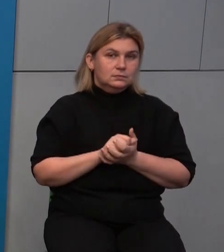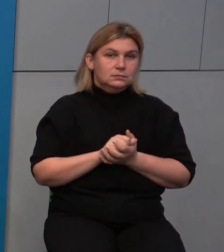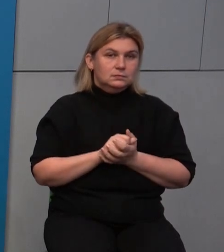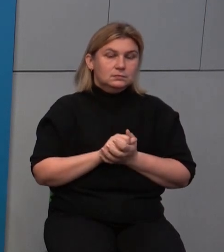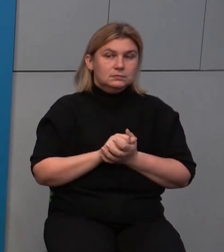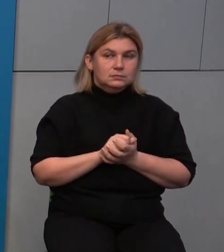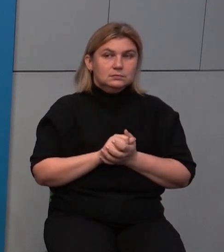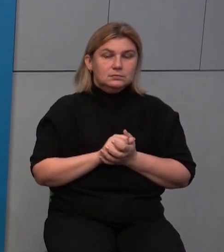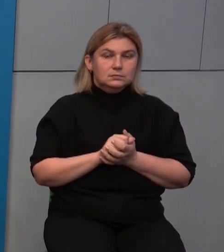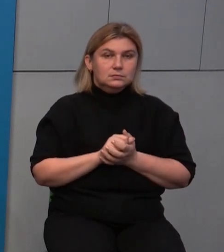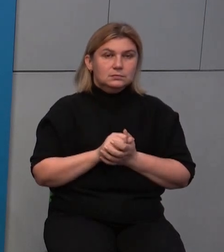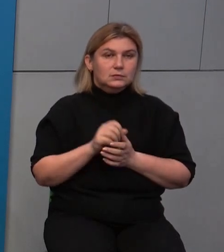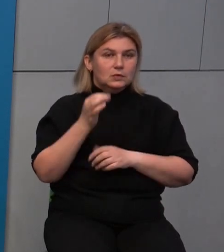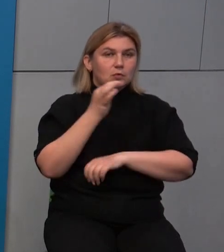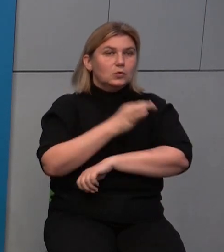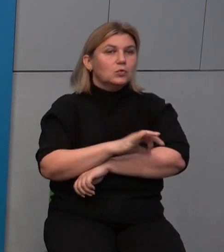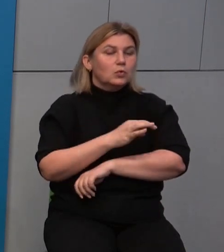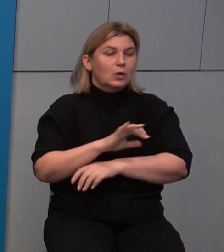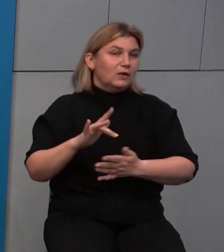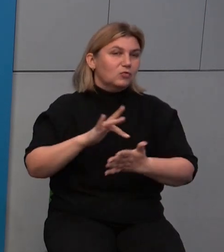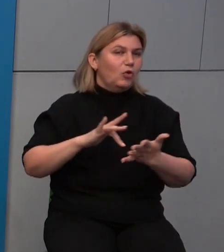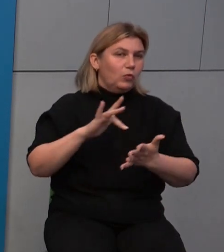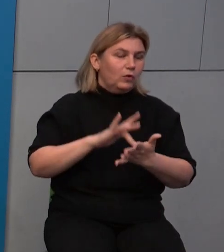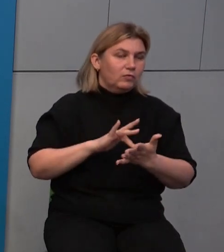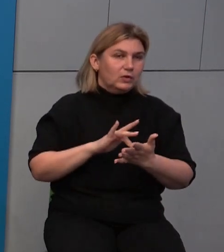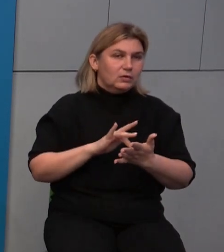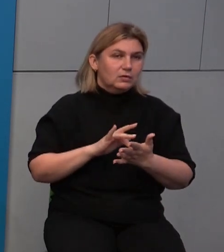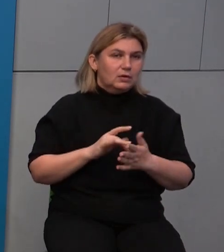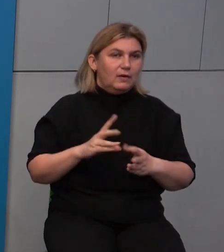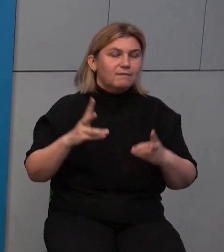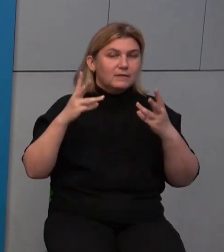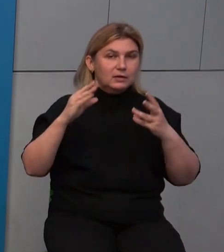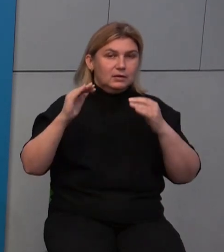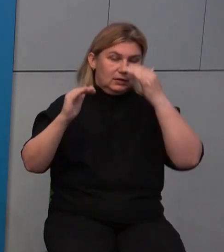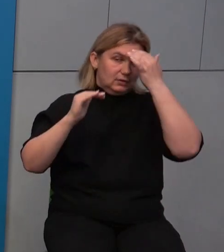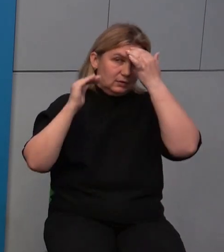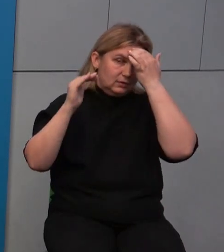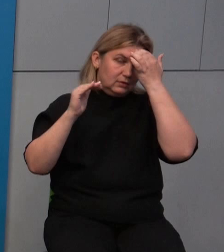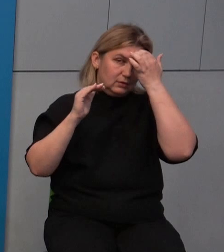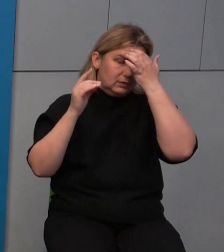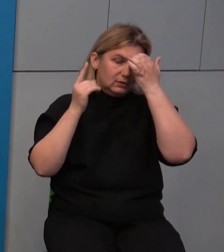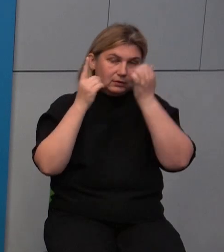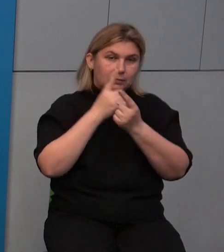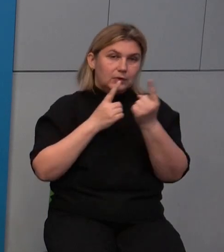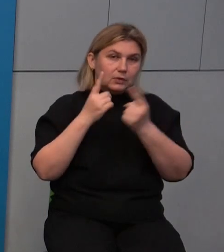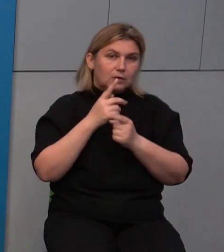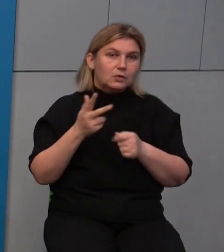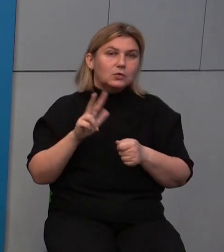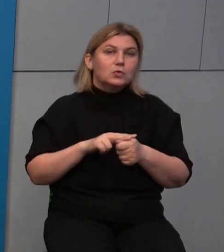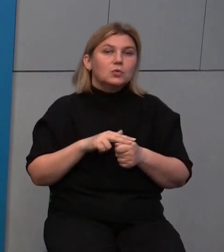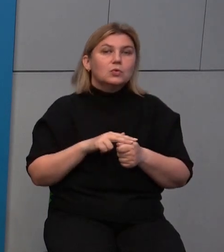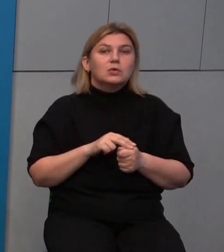studiami środowiskowymi, wiedzą, że tam czołowym myślicielem, który jest dla nich